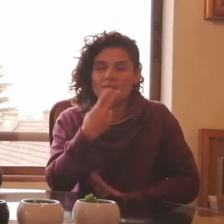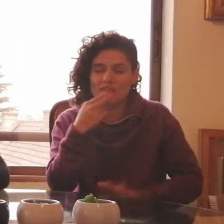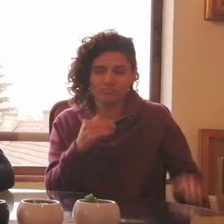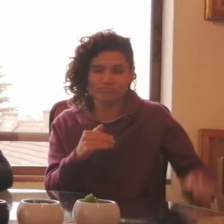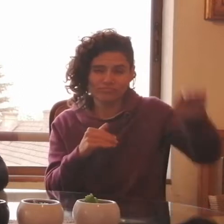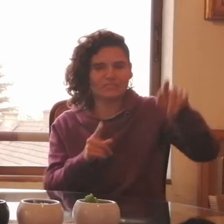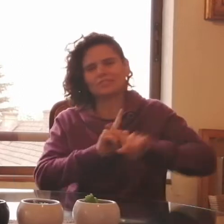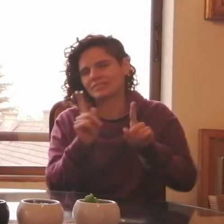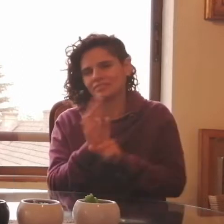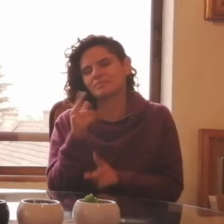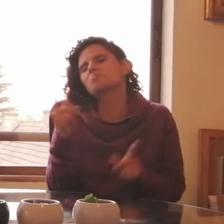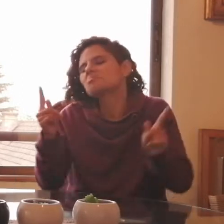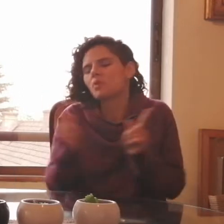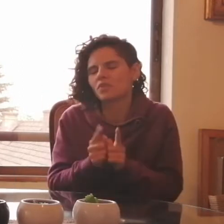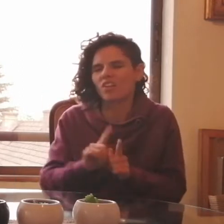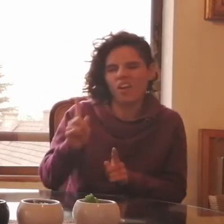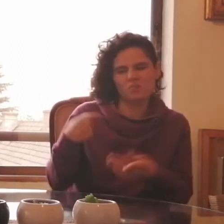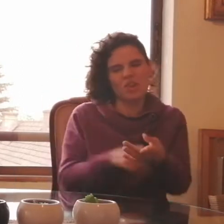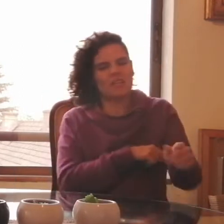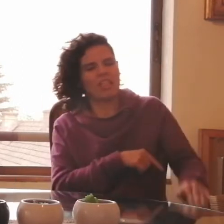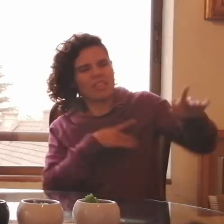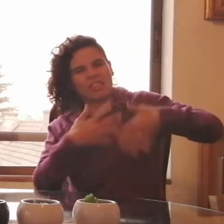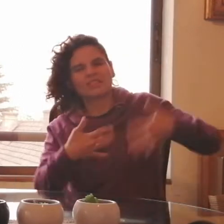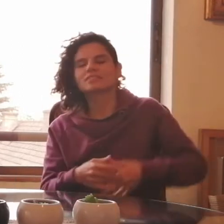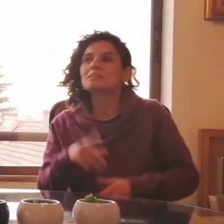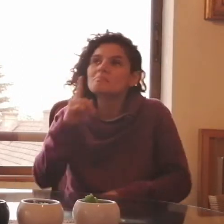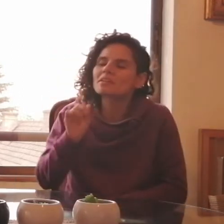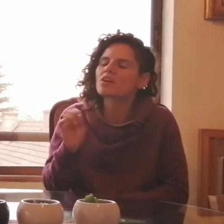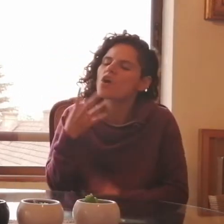larga - pero un poquito como te relacionaste con la gente en tu